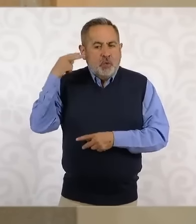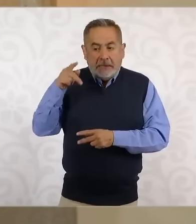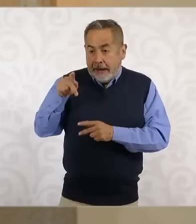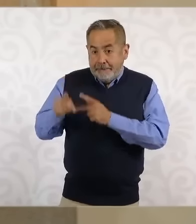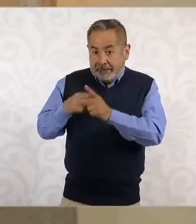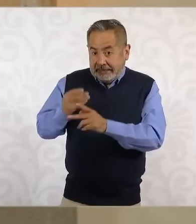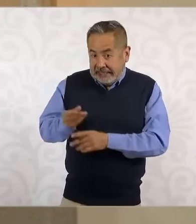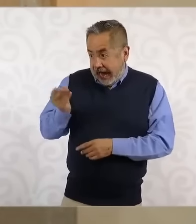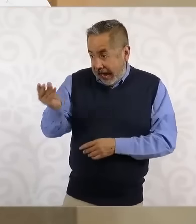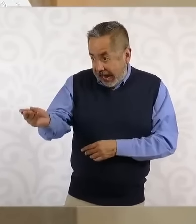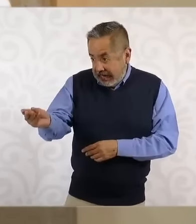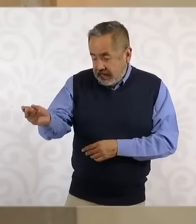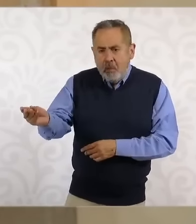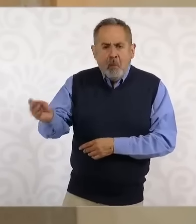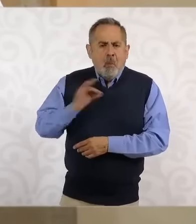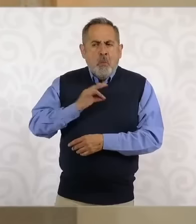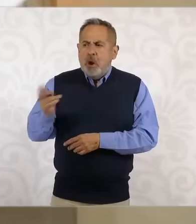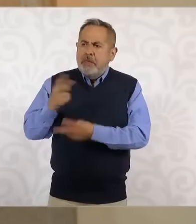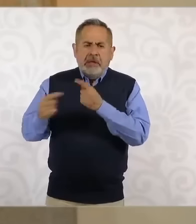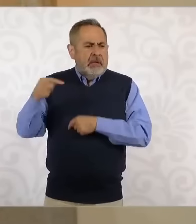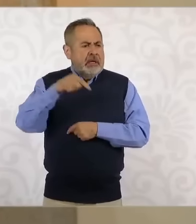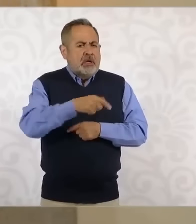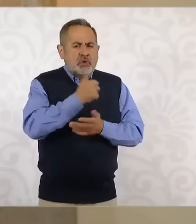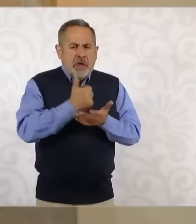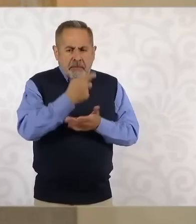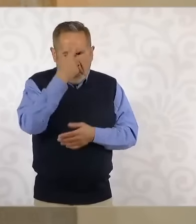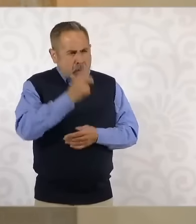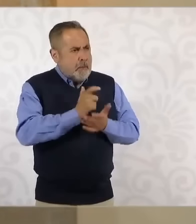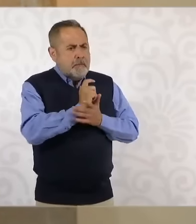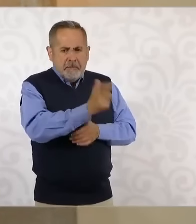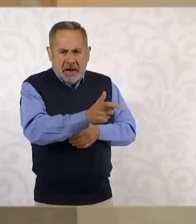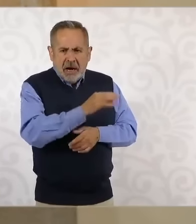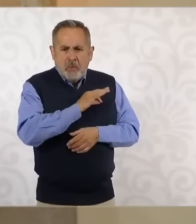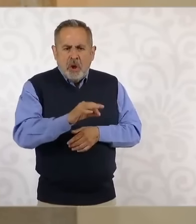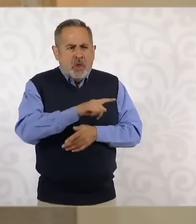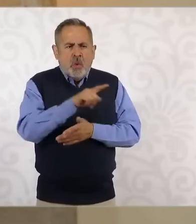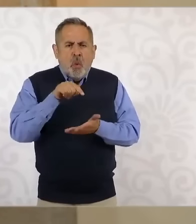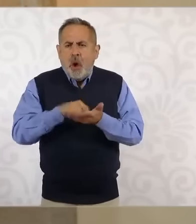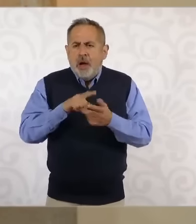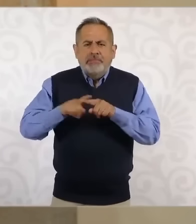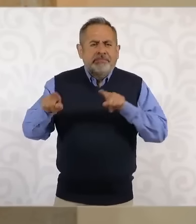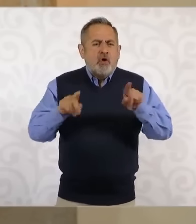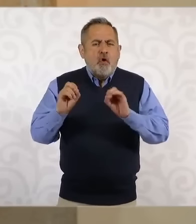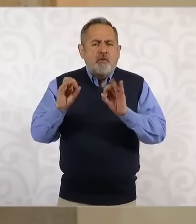viceversa. Si vive en Veracruz y tiene su crédito en Chihuahua, puede acudir a la sucursal, a la